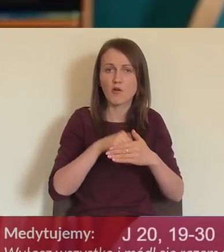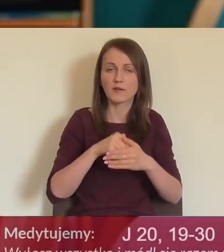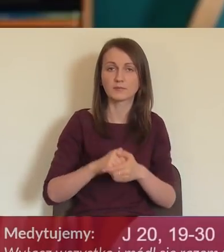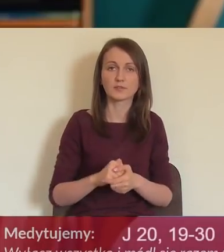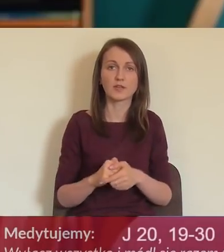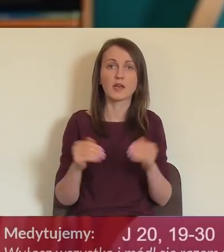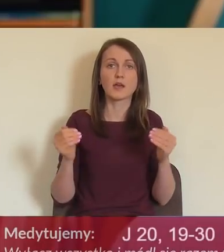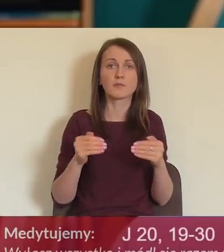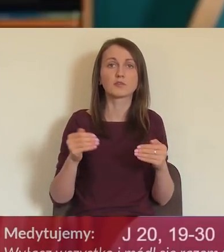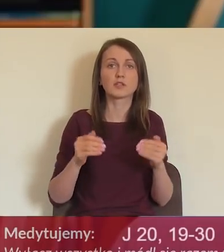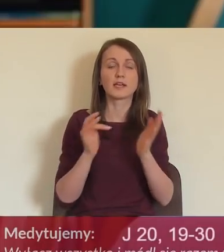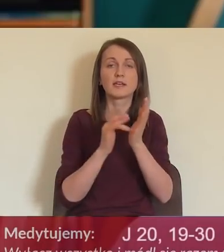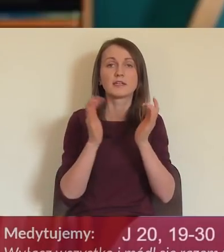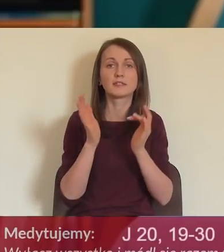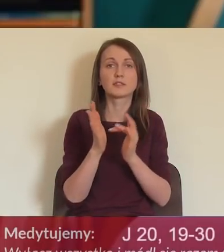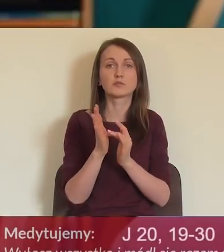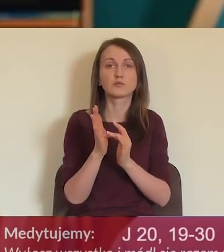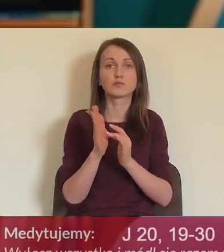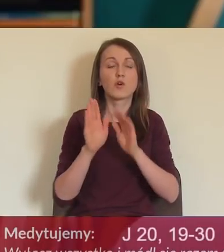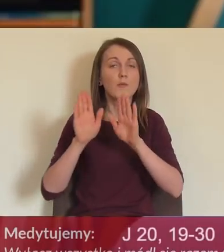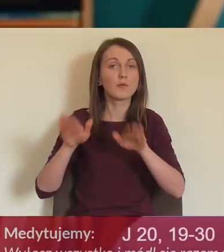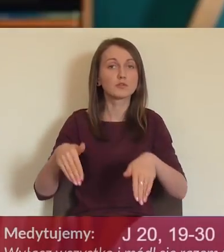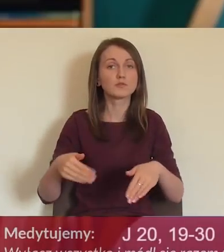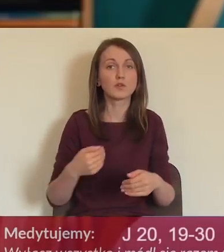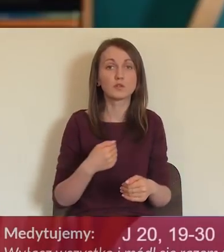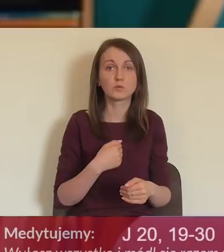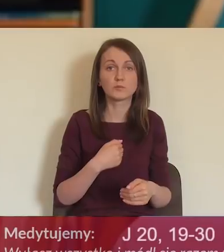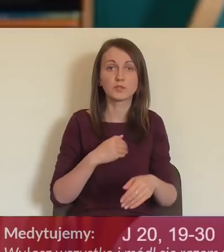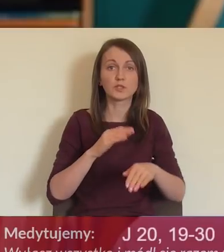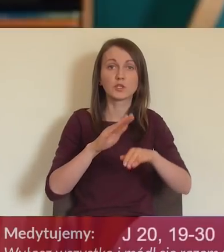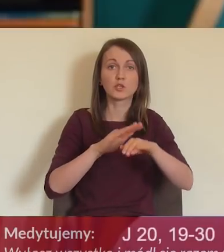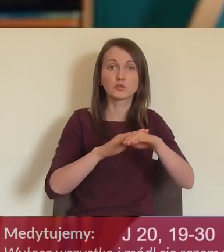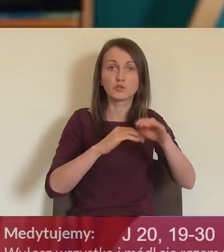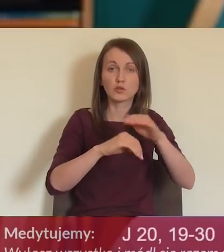Może to, że Jezus dotknął moich ran, może, że dopuścił mnie do swoich ran,